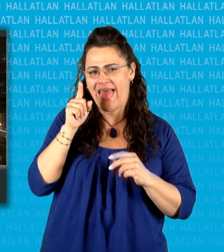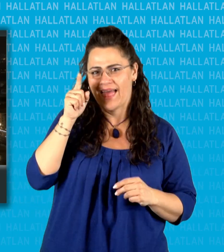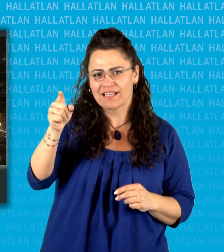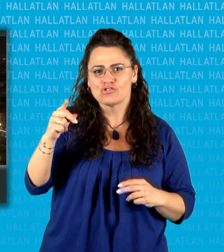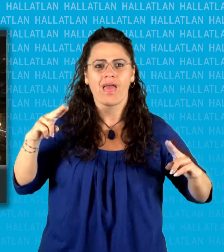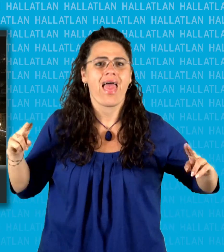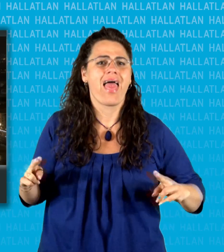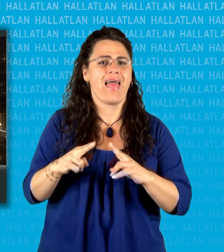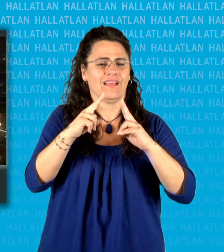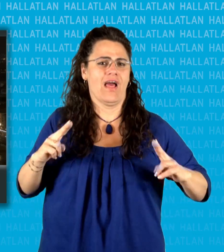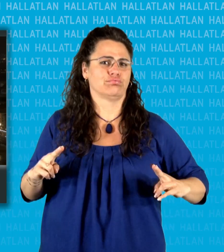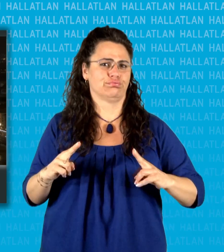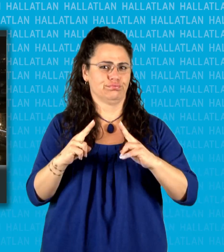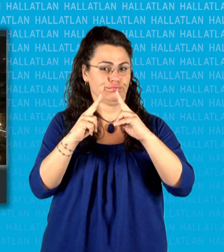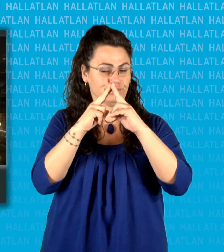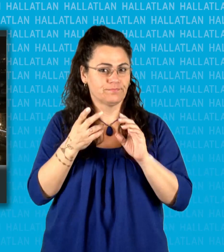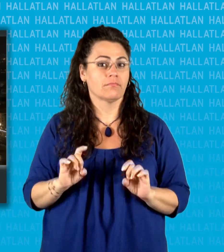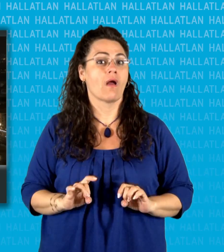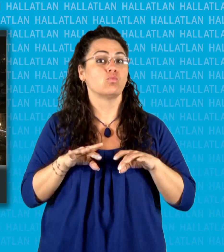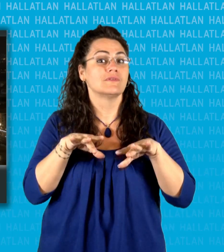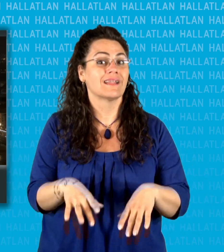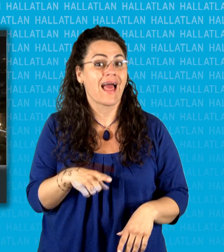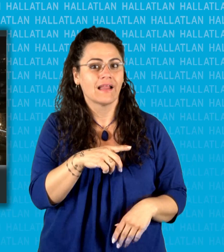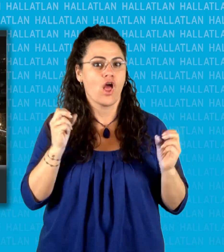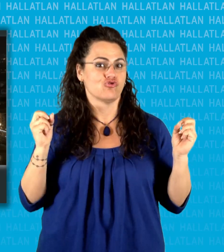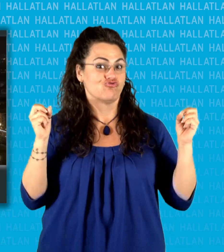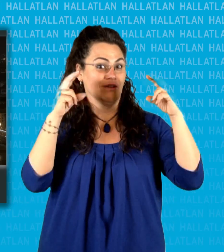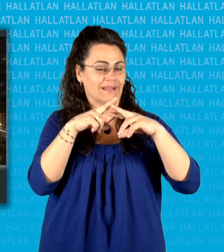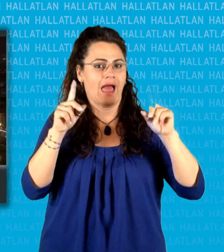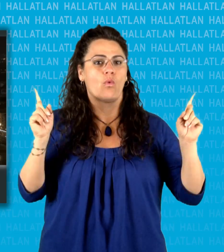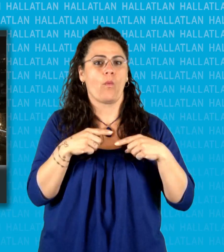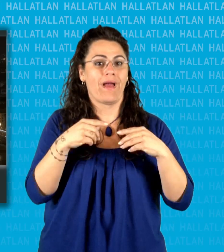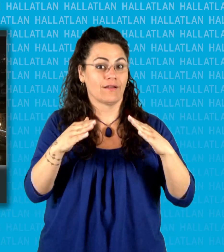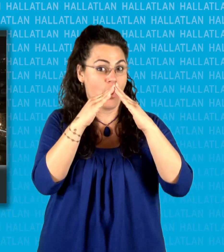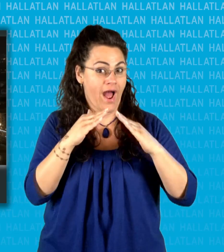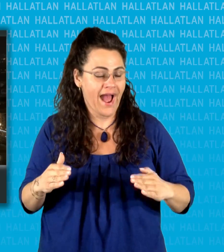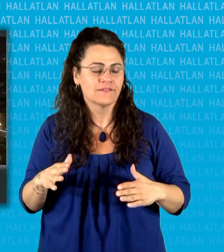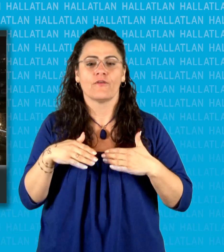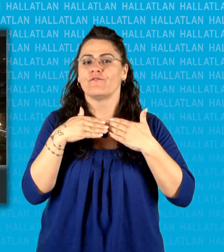mint a párizsi Eiffel-torony, a Sydney-i Operaház,